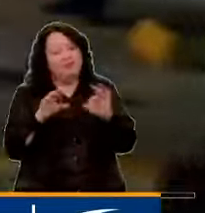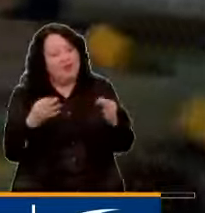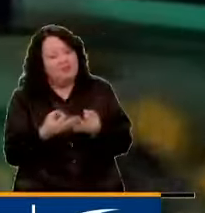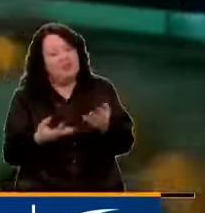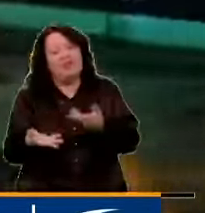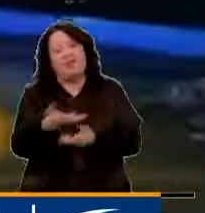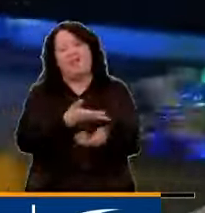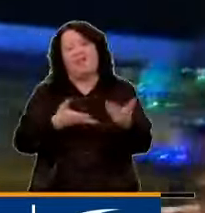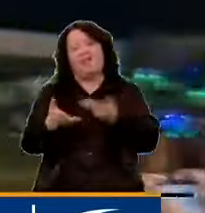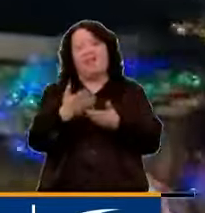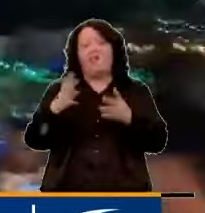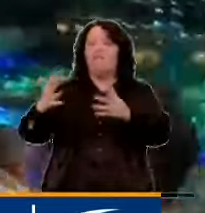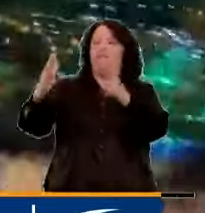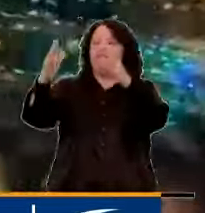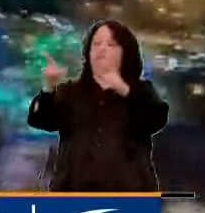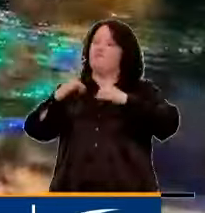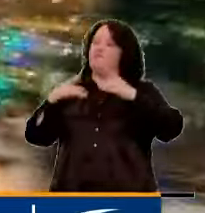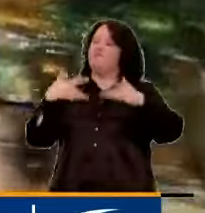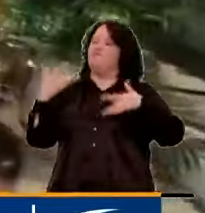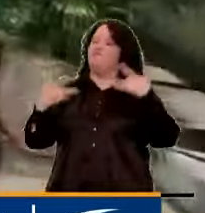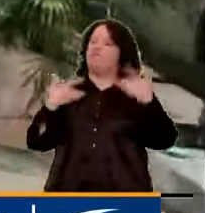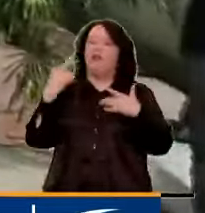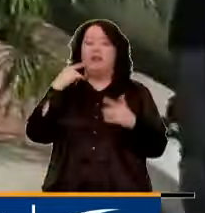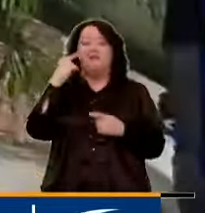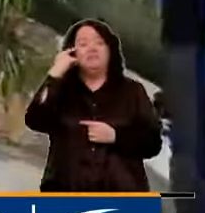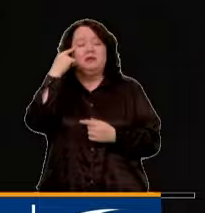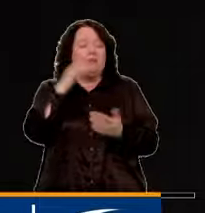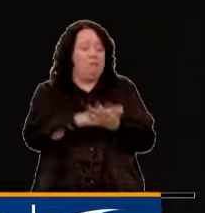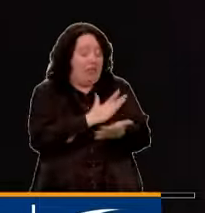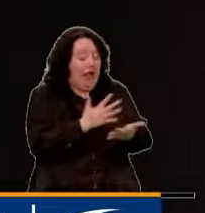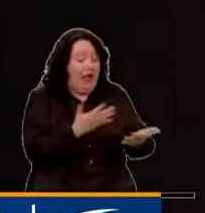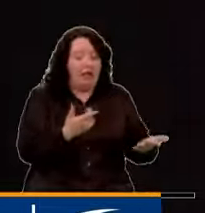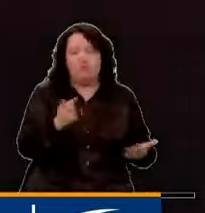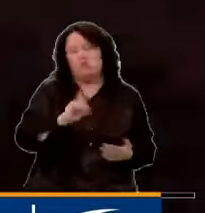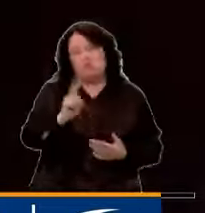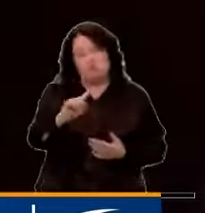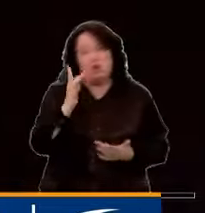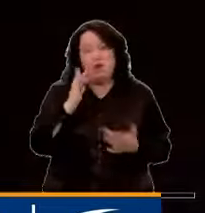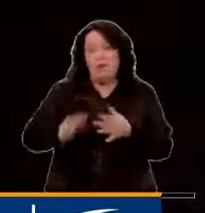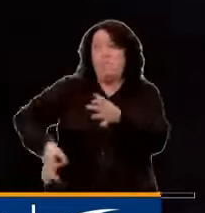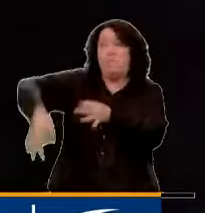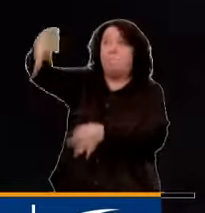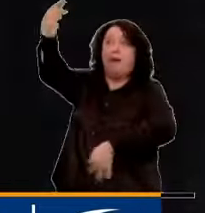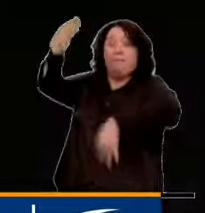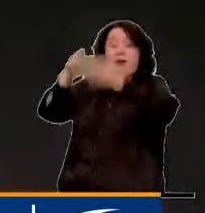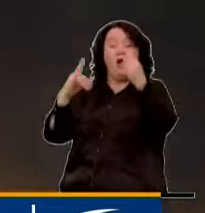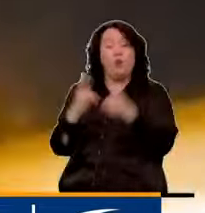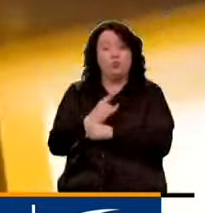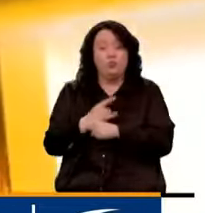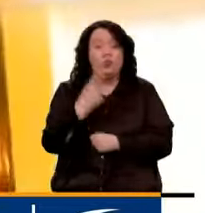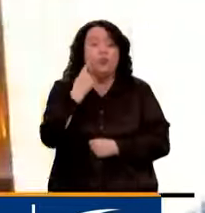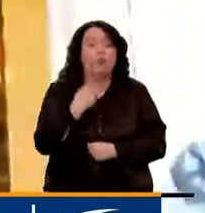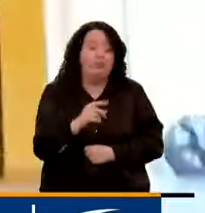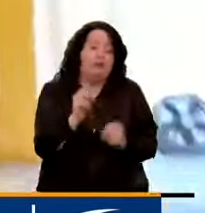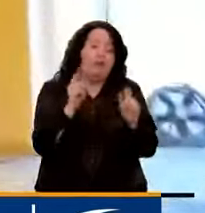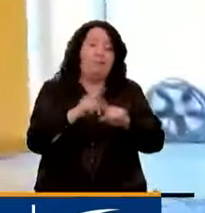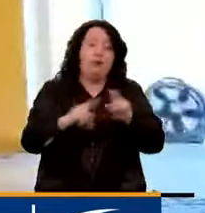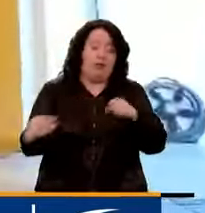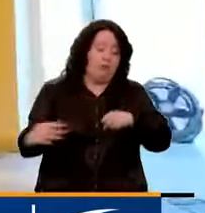desapareció por el uso de la pólvora